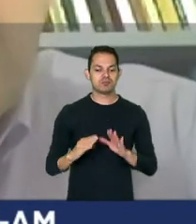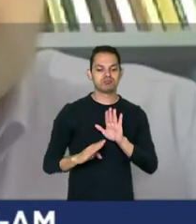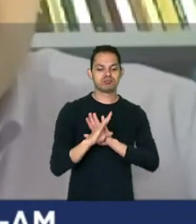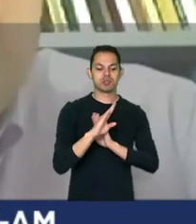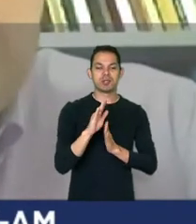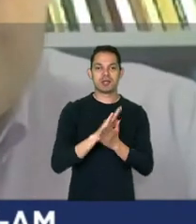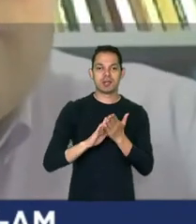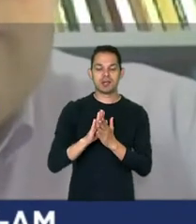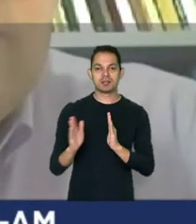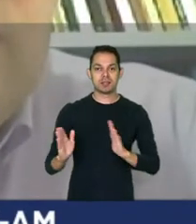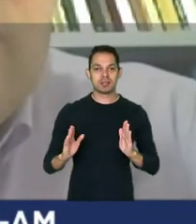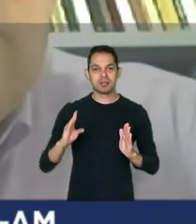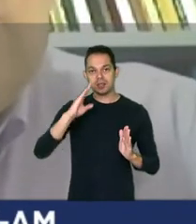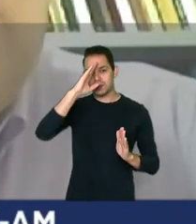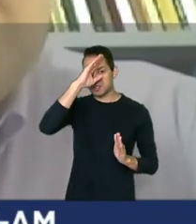ANOS DE 49 POR CENTO NA QUESTÃO SALARIAL E SÓ NO